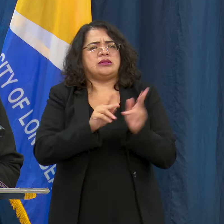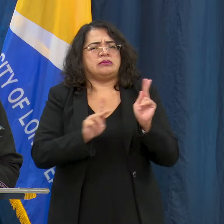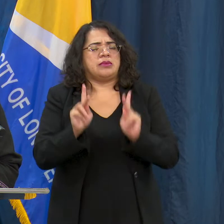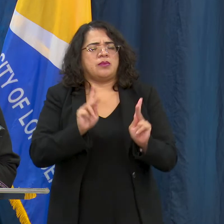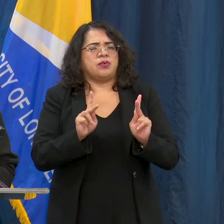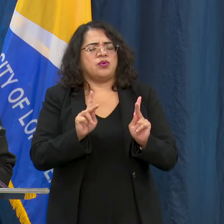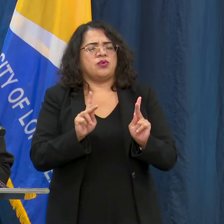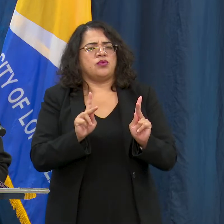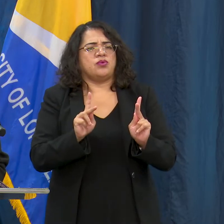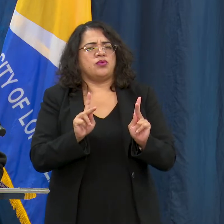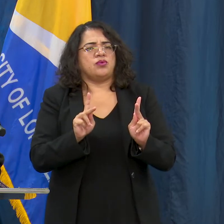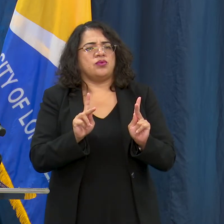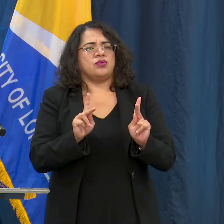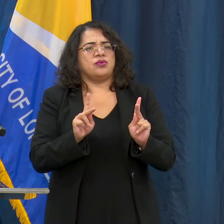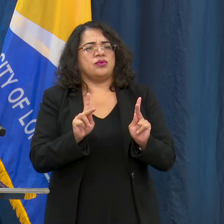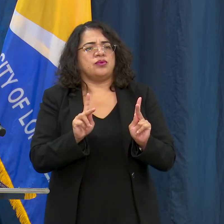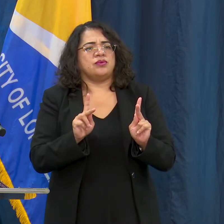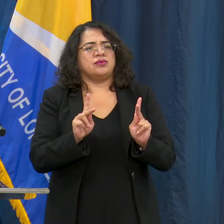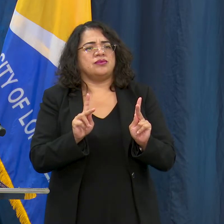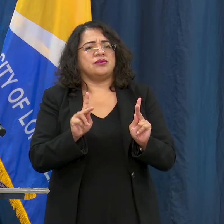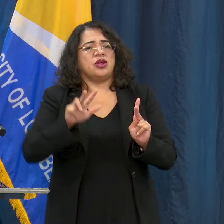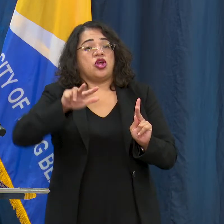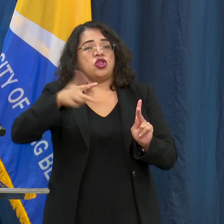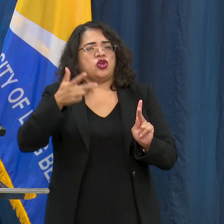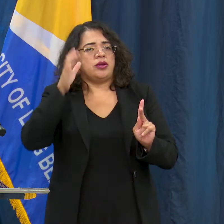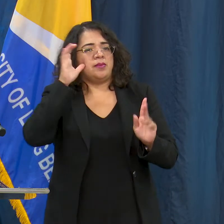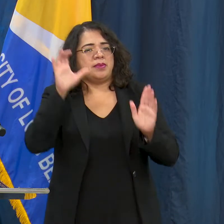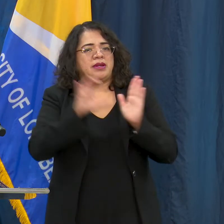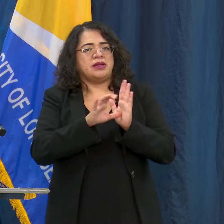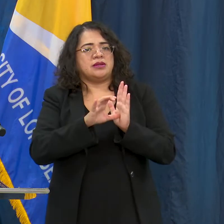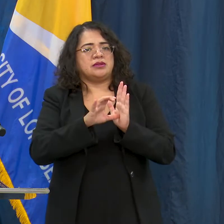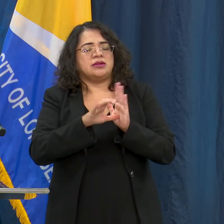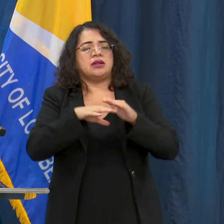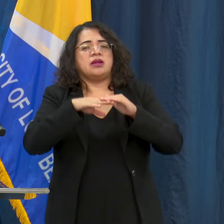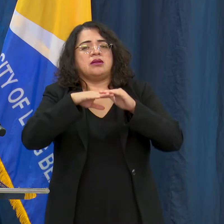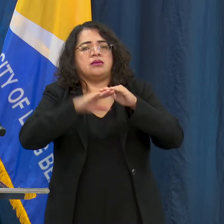muestran la tercera imagine del Corona be rose está debajo de las casas del